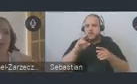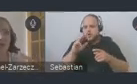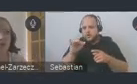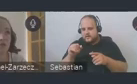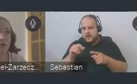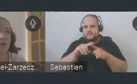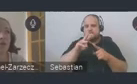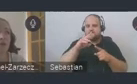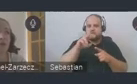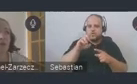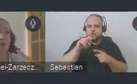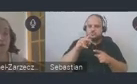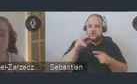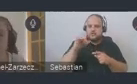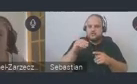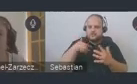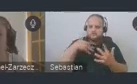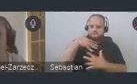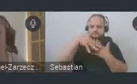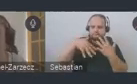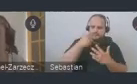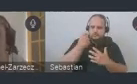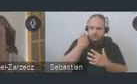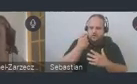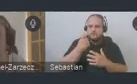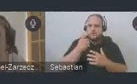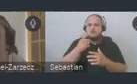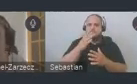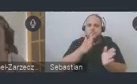ponieważ wykonuję z uczestnikami zadanie krok po kroku.